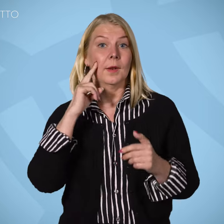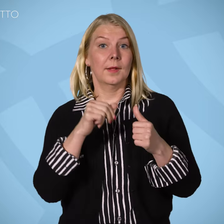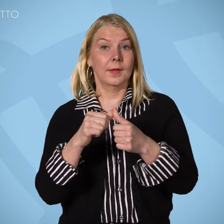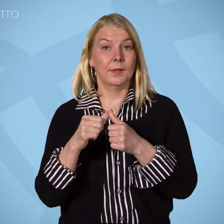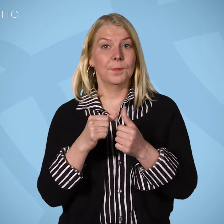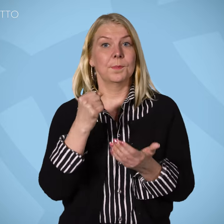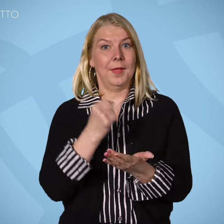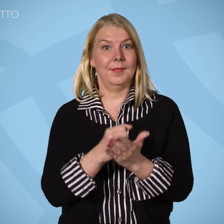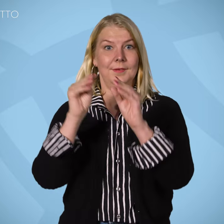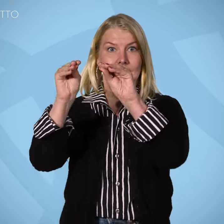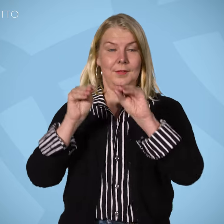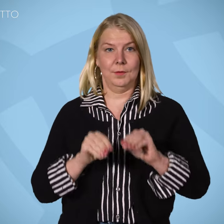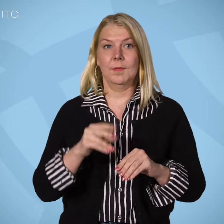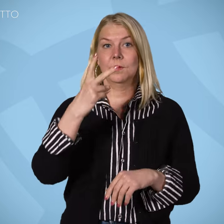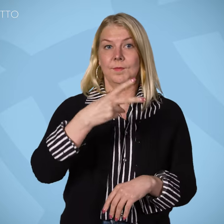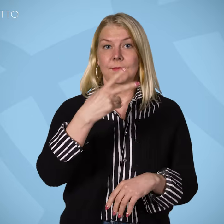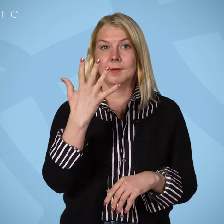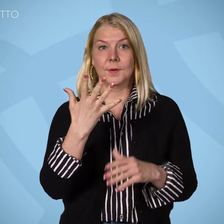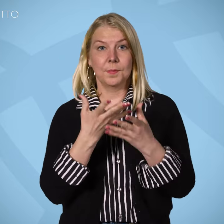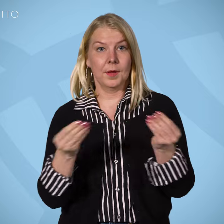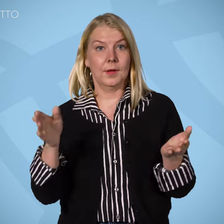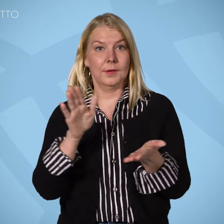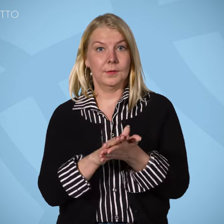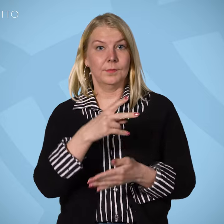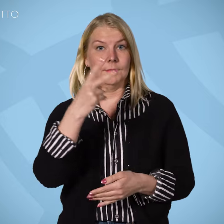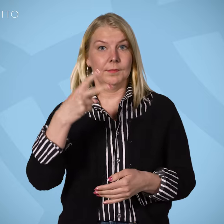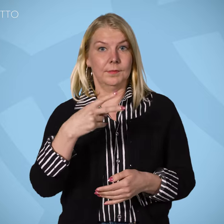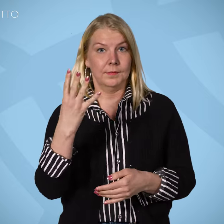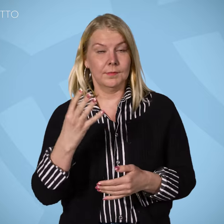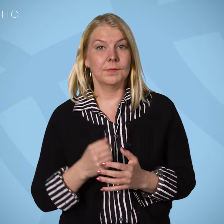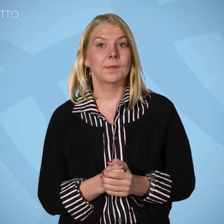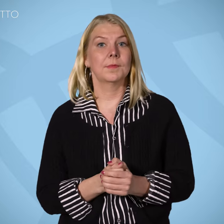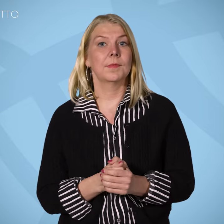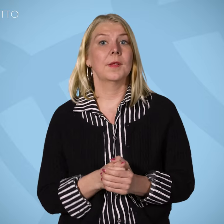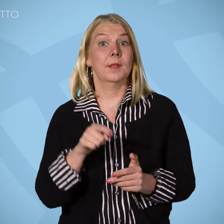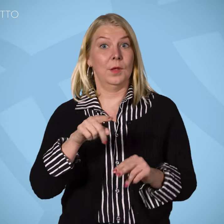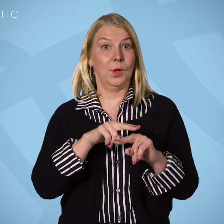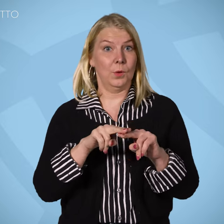Kuurojen Liiton hallitus päätti siirrosta 25.3.2024 kokouksessaan.